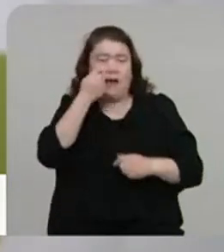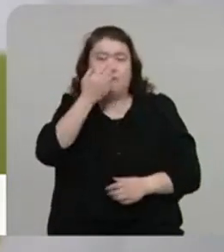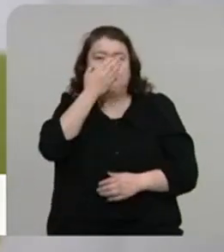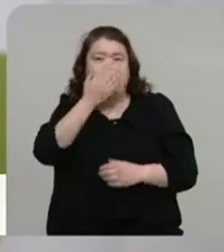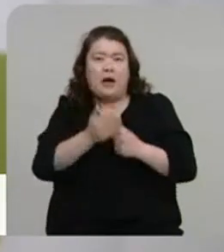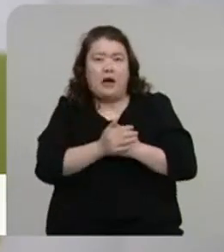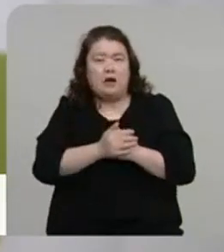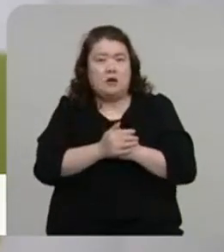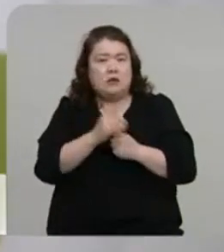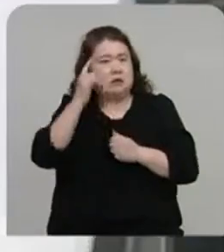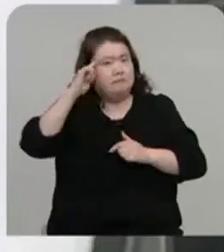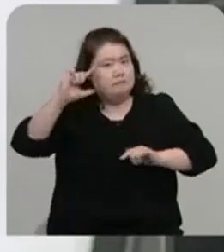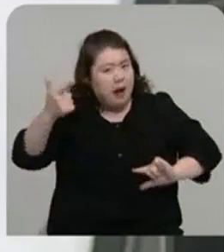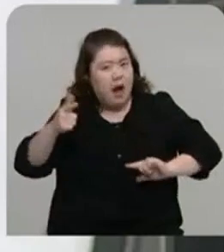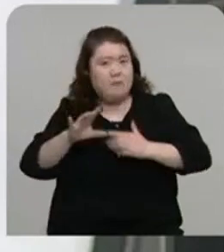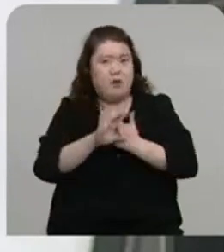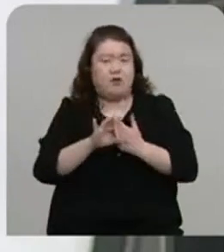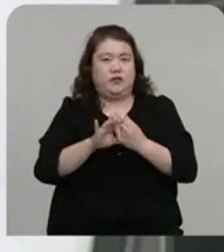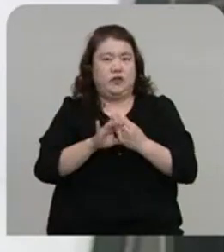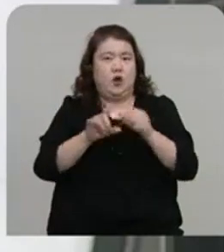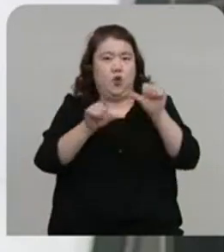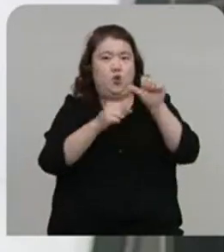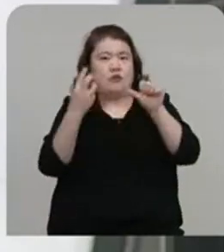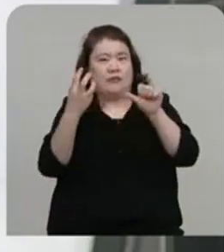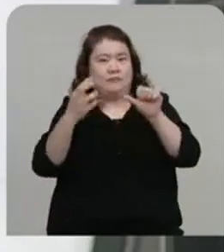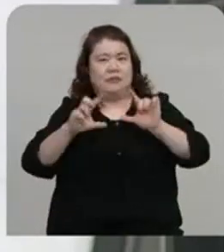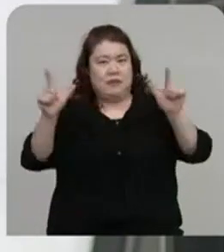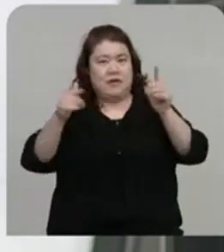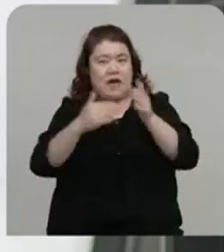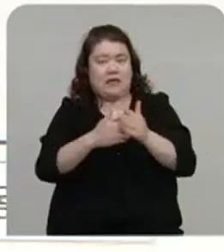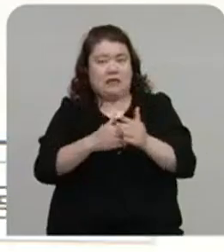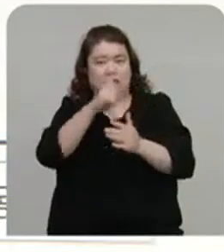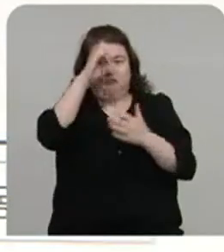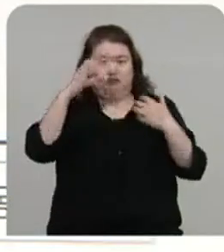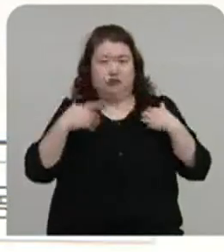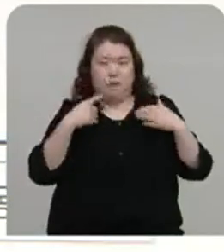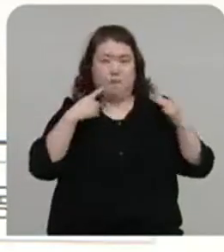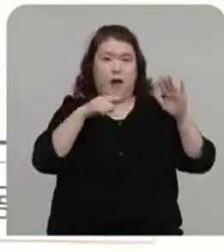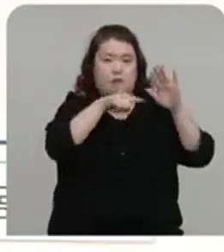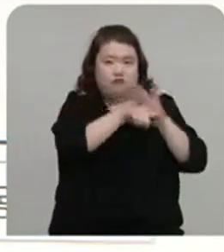가 있으면 오는 30일까지 시 군청 을 방문하거나 '일사편리' 누리